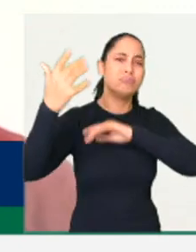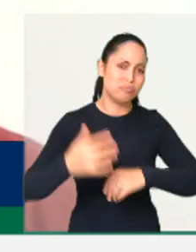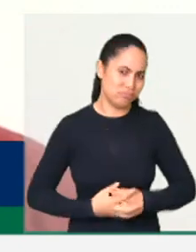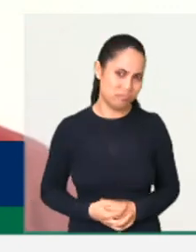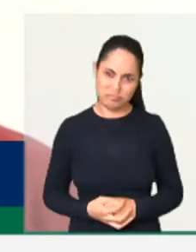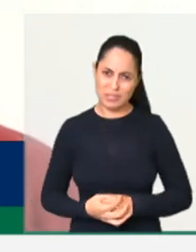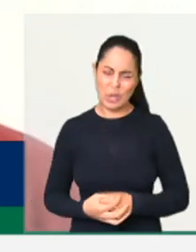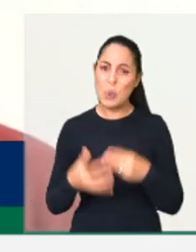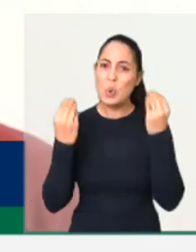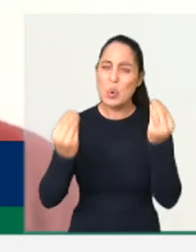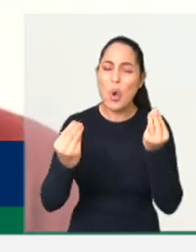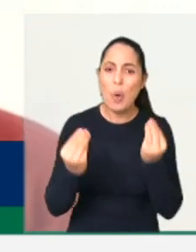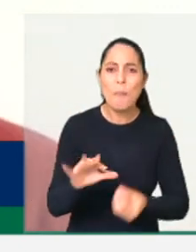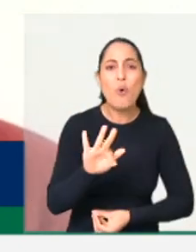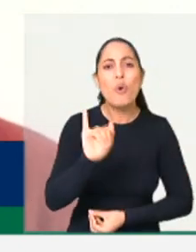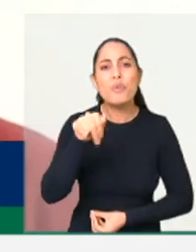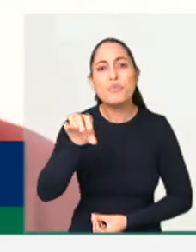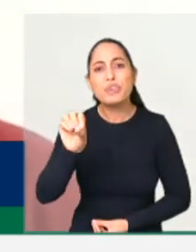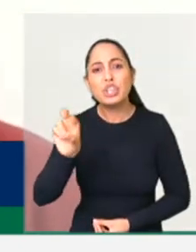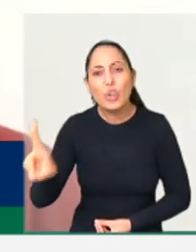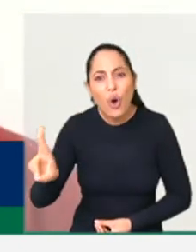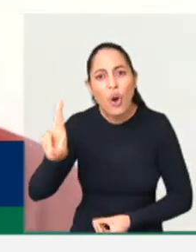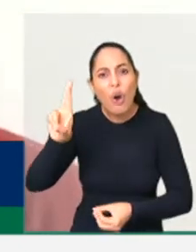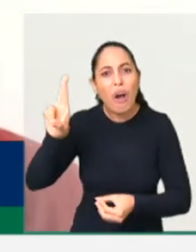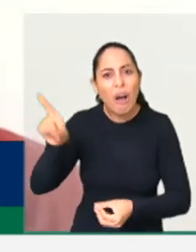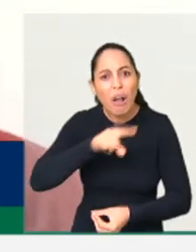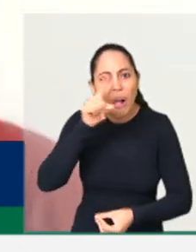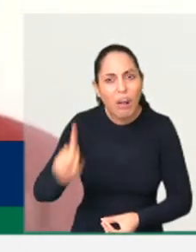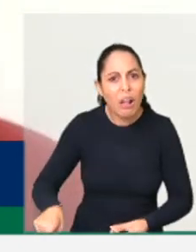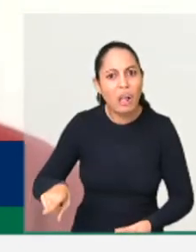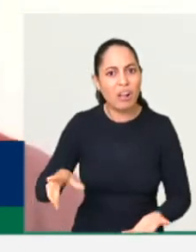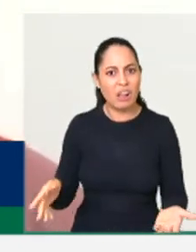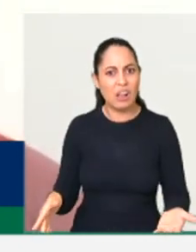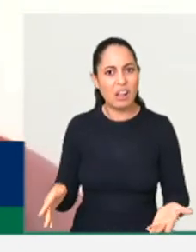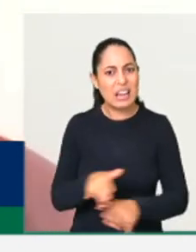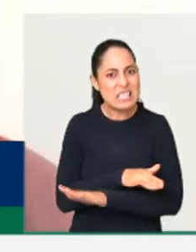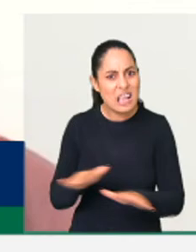UM ESCÂNDALO PARLAMENTARES DA AMAZÔNIA ESTÃO... EXTINGUINDO LEGALMENTE. O